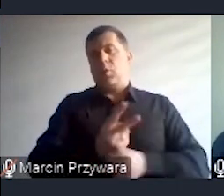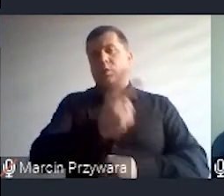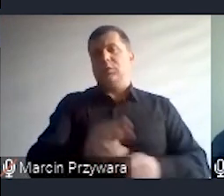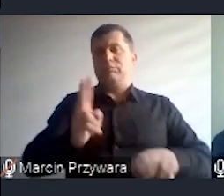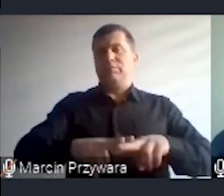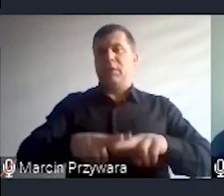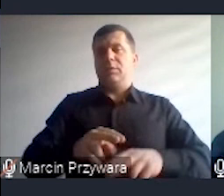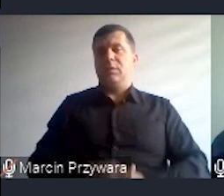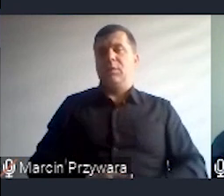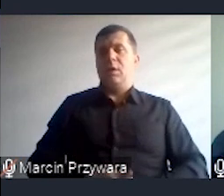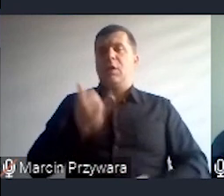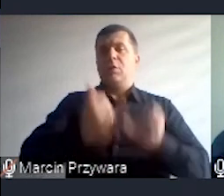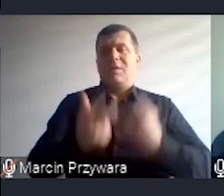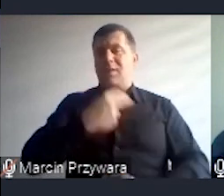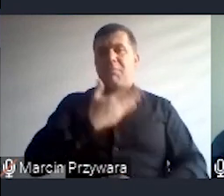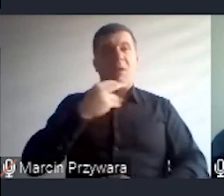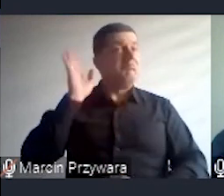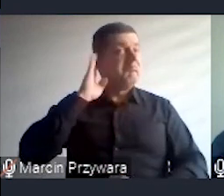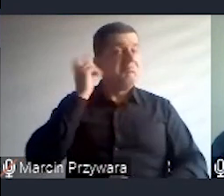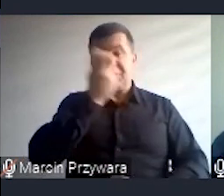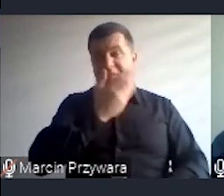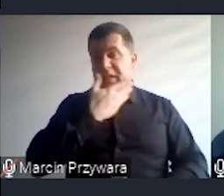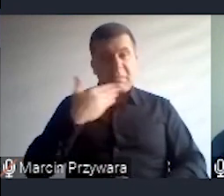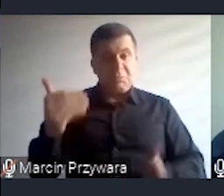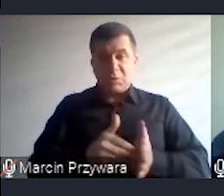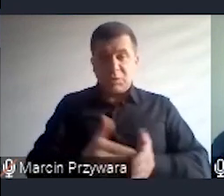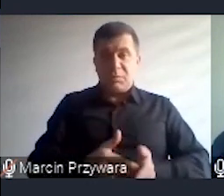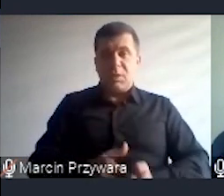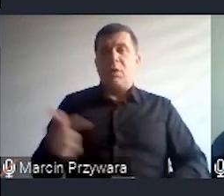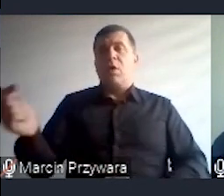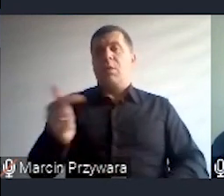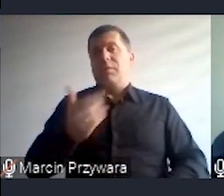Jeśli nie będzie zainteresowania, jeśli nie będzie potrzeby – obowiązku nie ma,